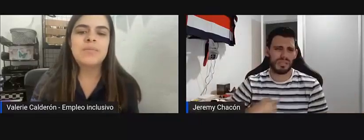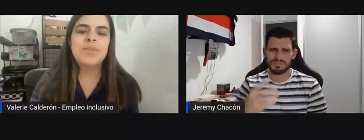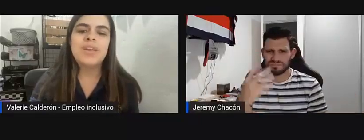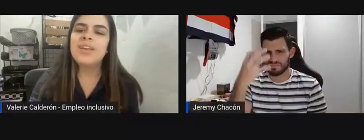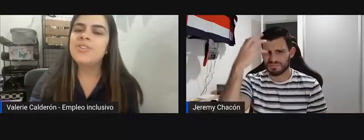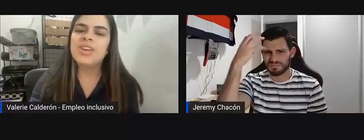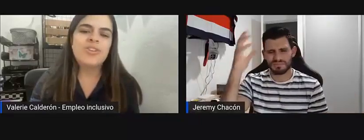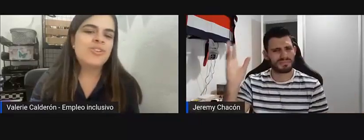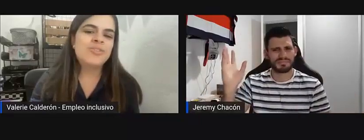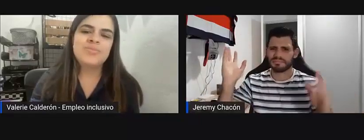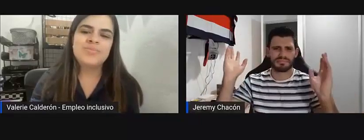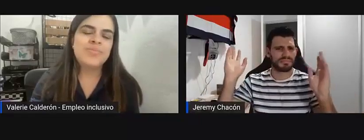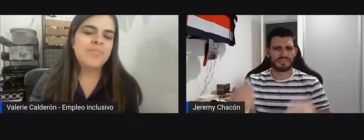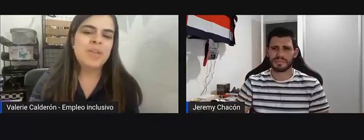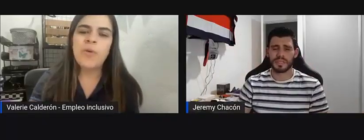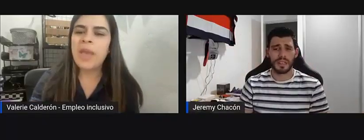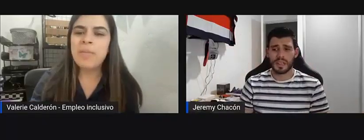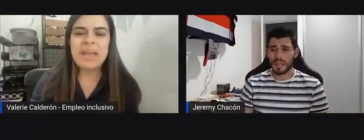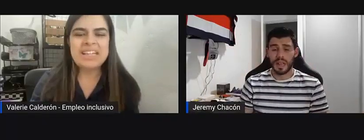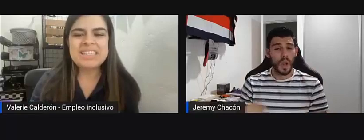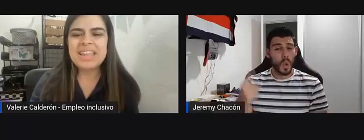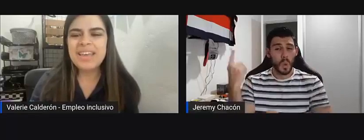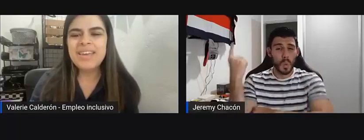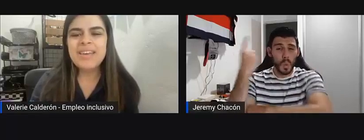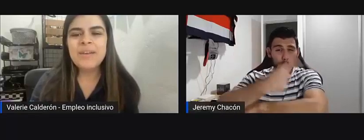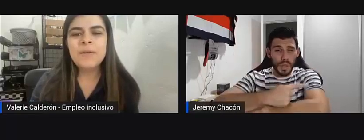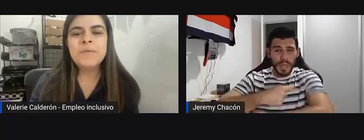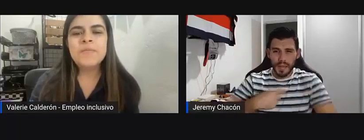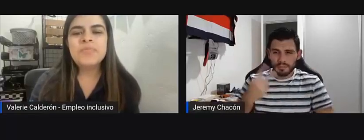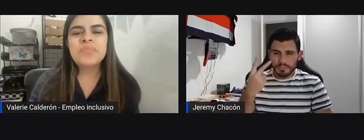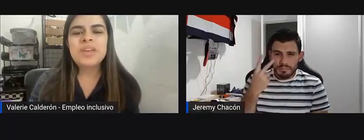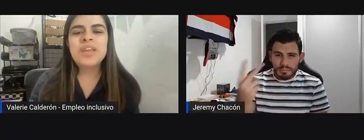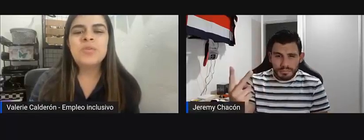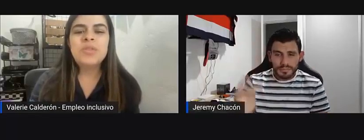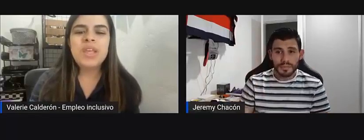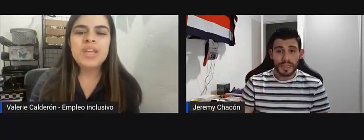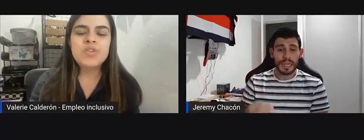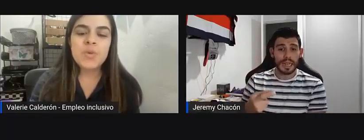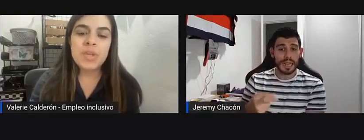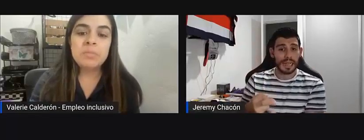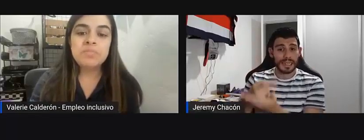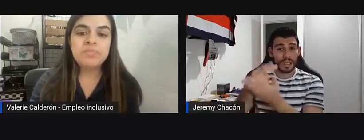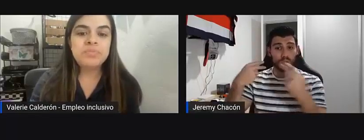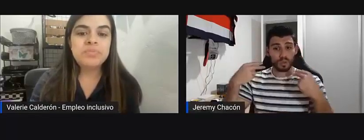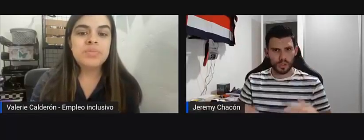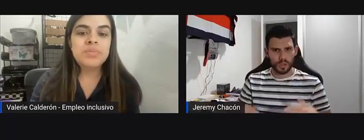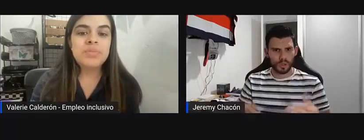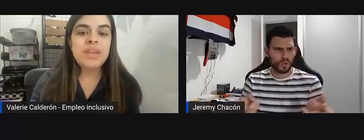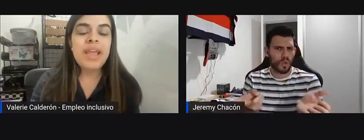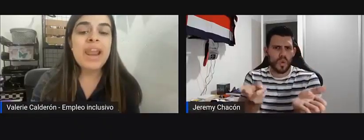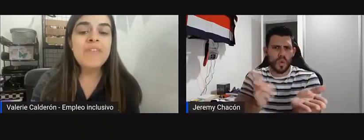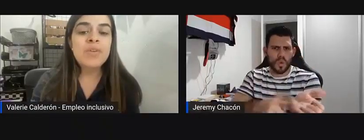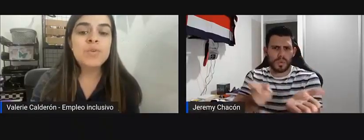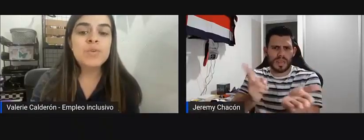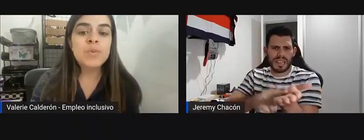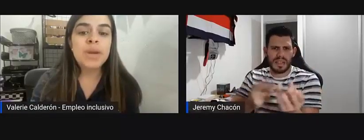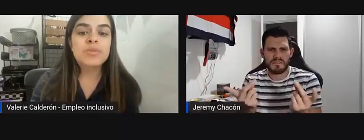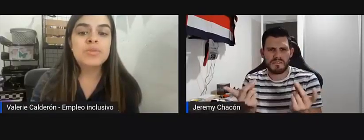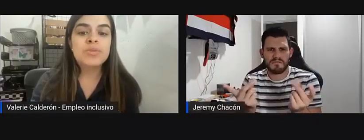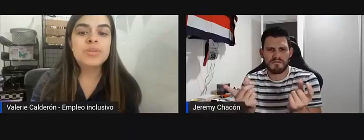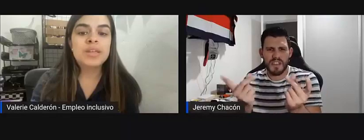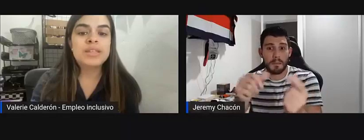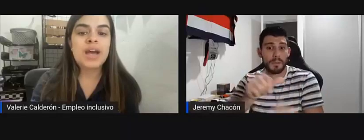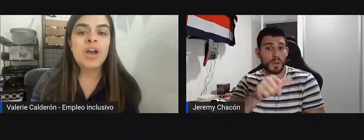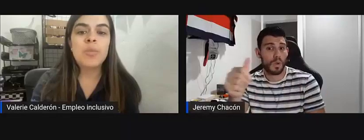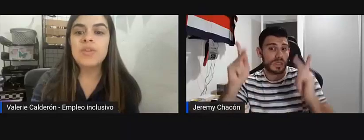y yo dije no no me enojé me cansé y un día yo vi a la de recursos humanos que estaba como